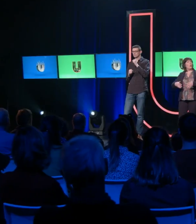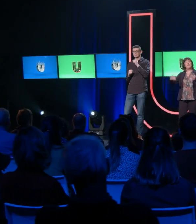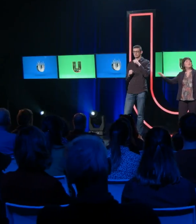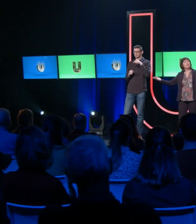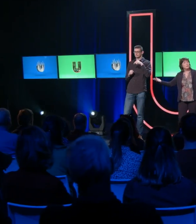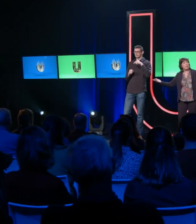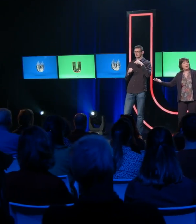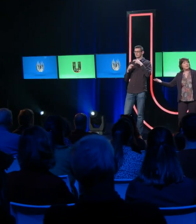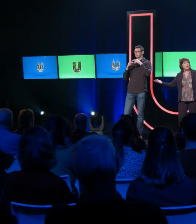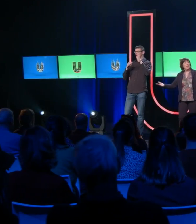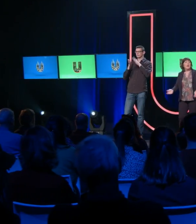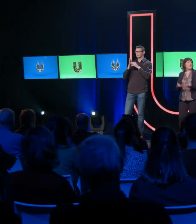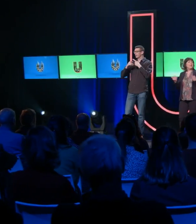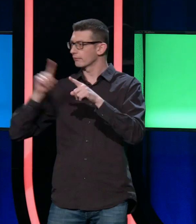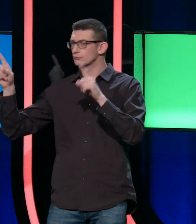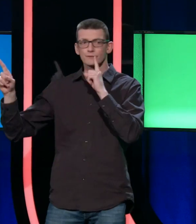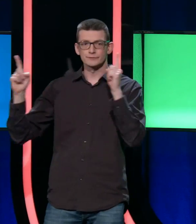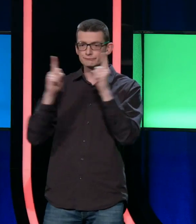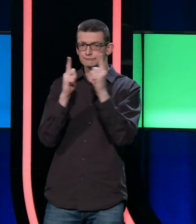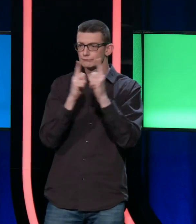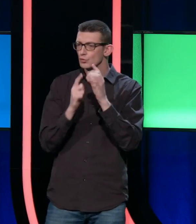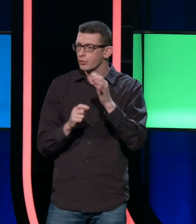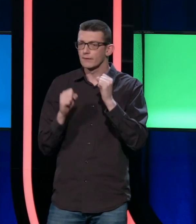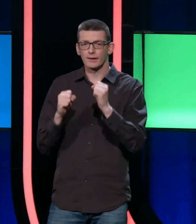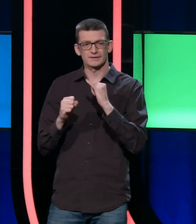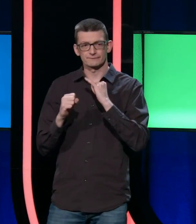op verschillende plaatsen en er zijn dus verschillende gebarentalen.